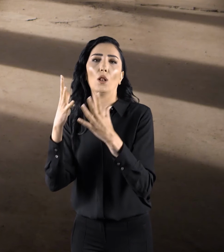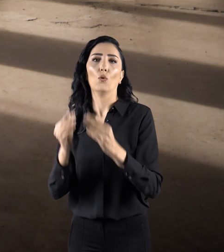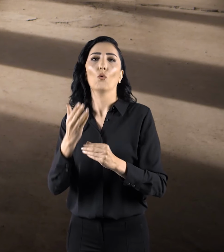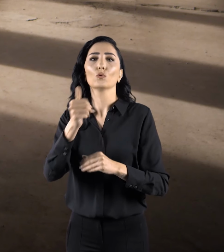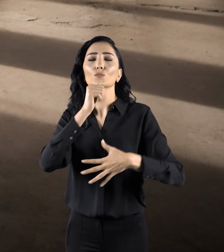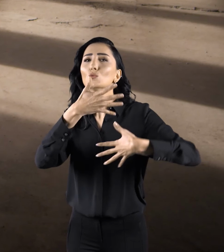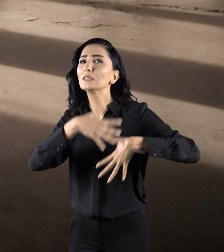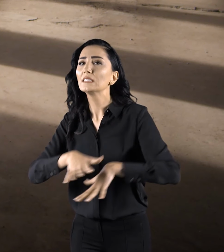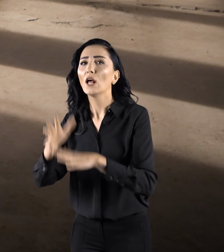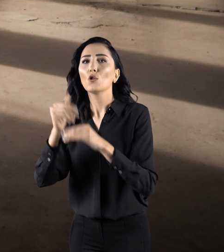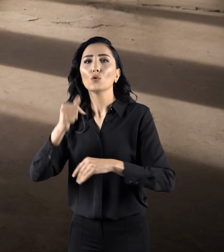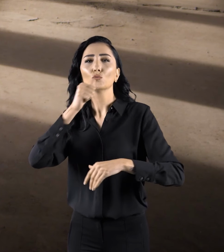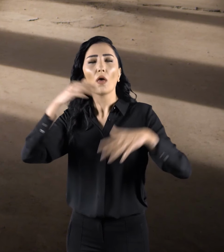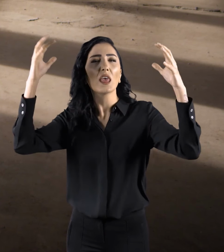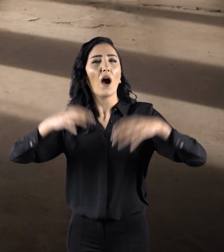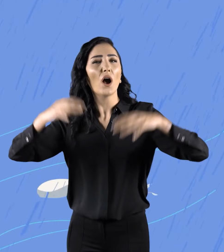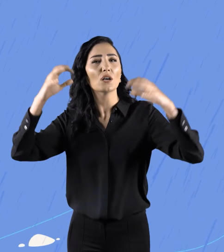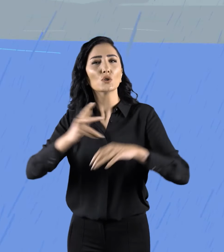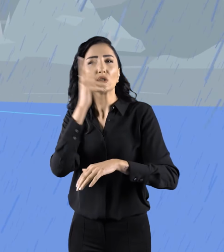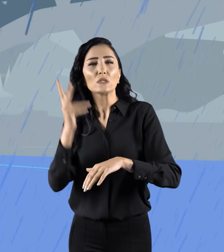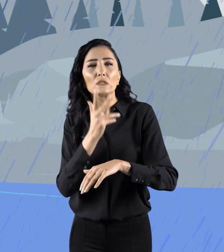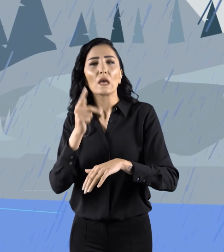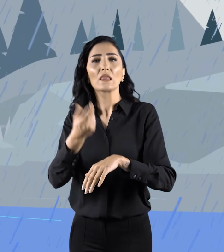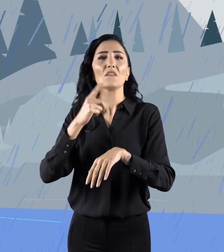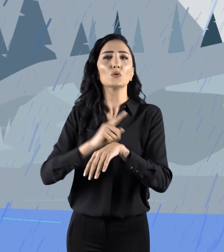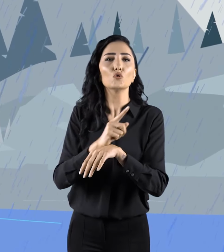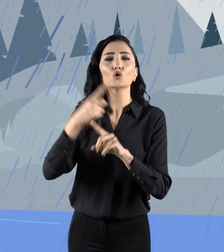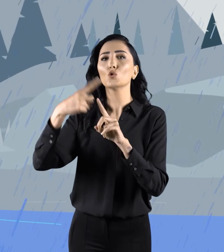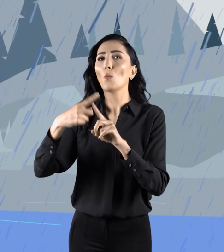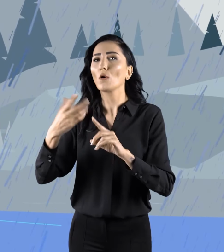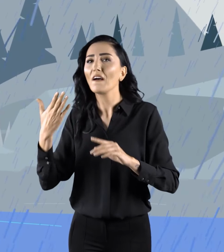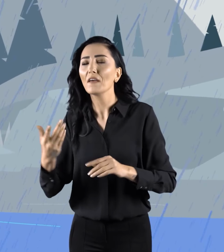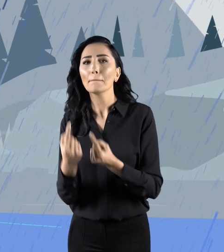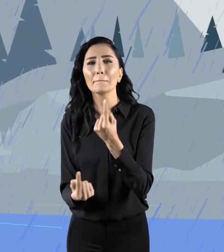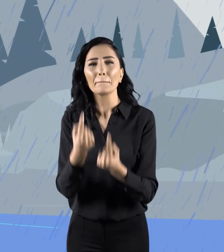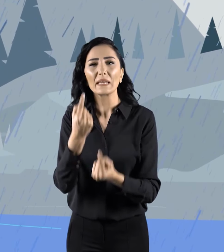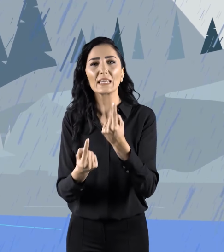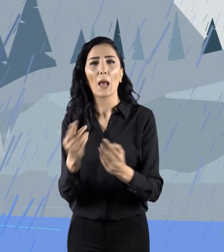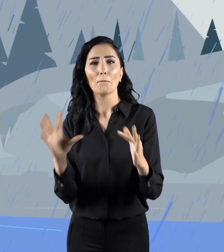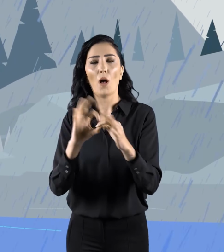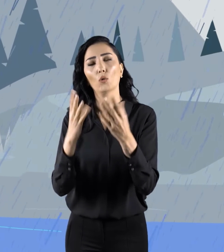Sel oluşumu yağışın şiddeti ve süresi, topoğrafya ve bitki örtüsüne bağlı olarak gelişir.